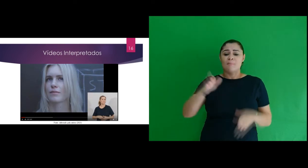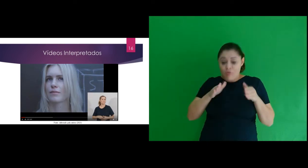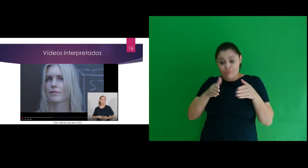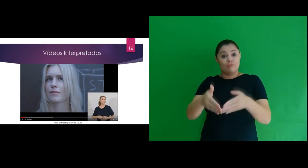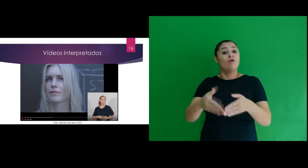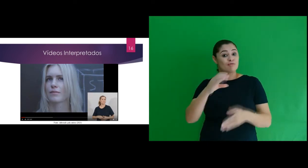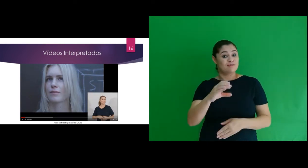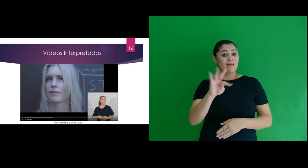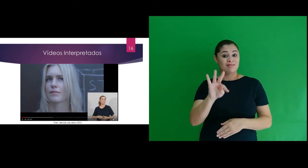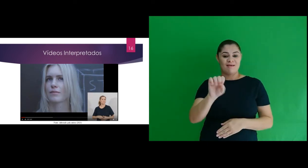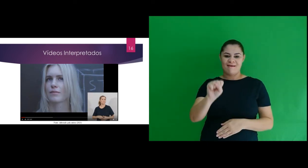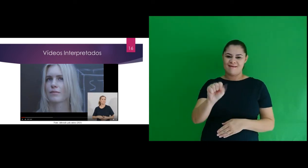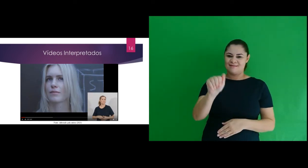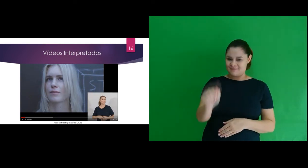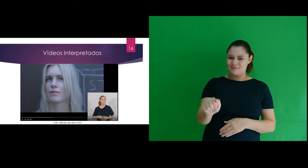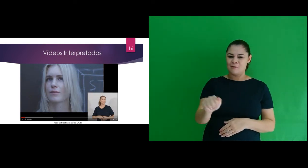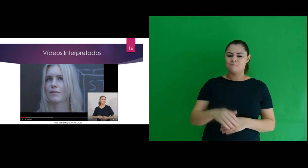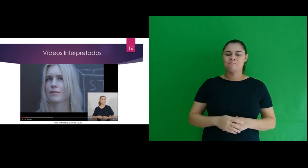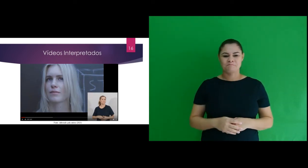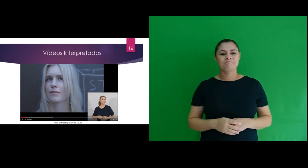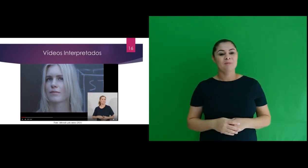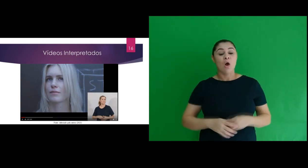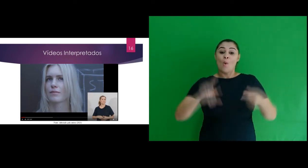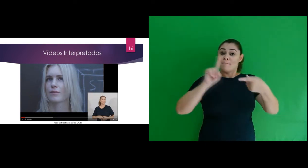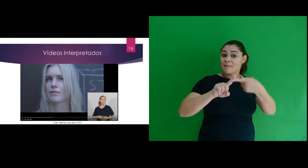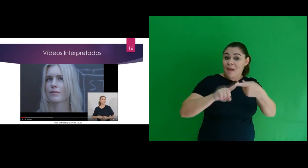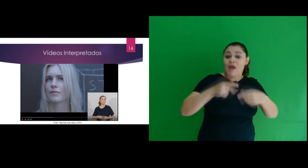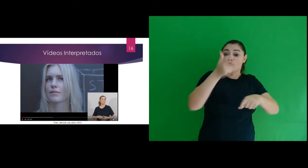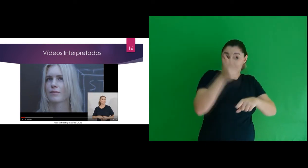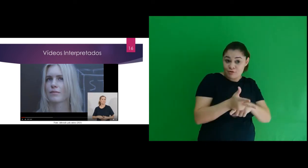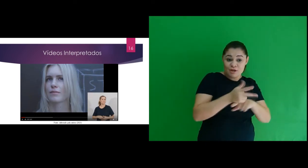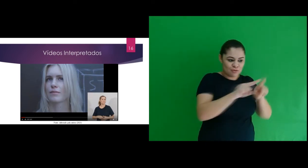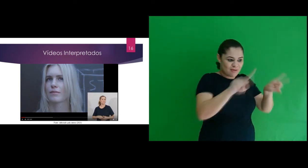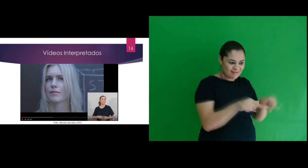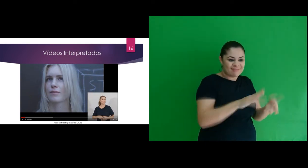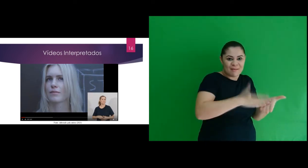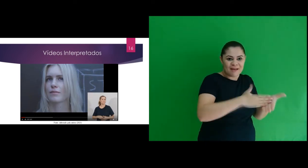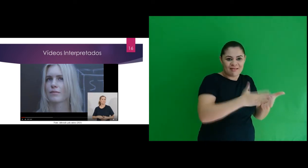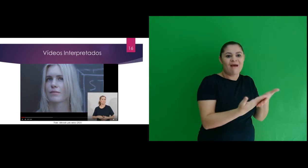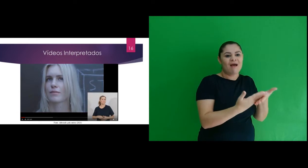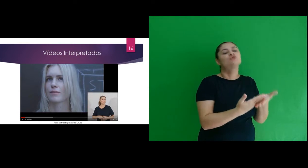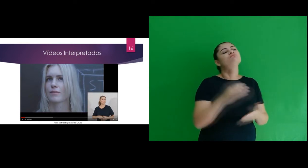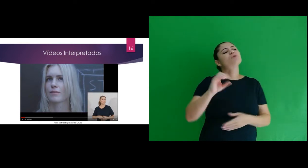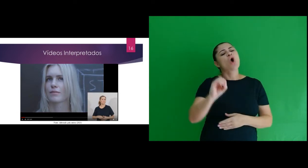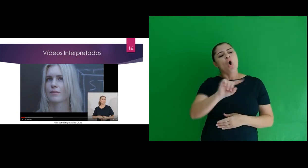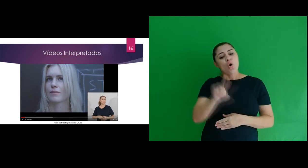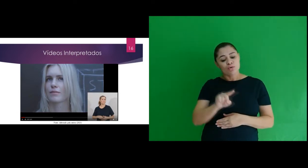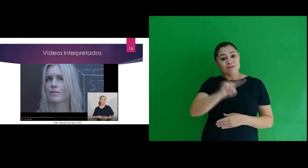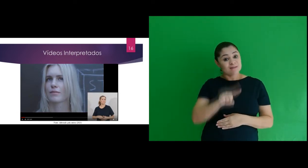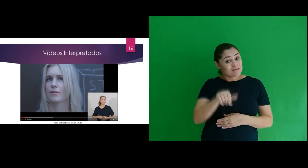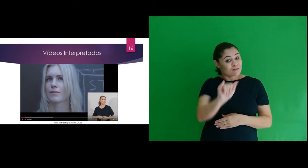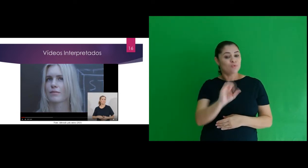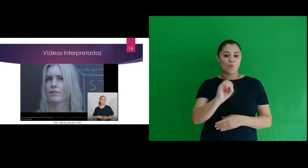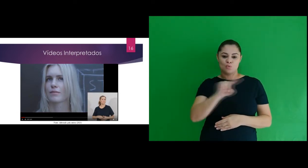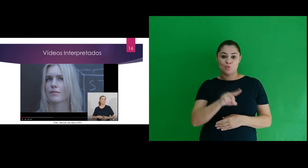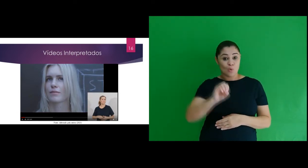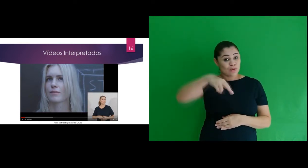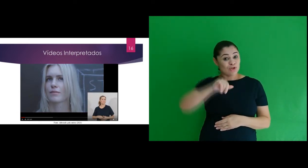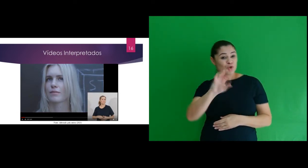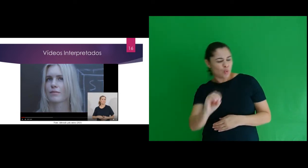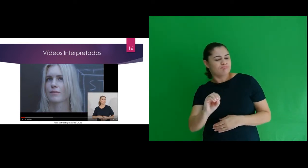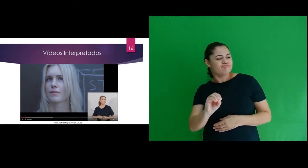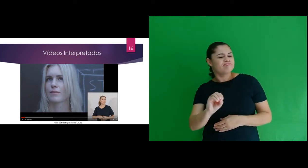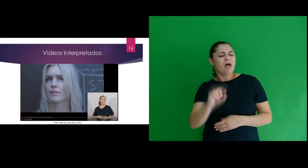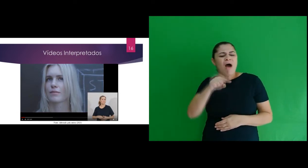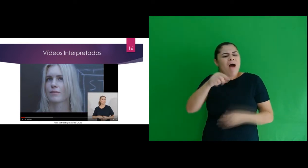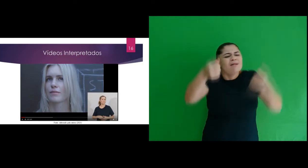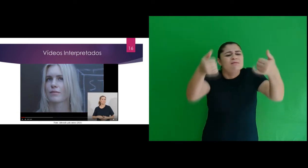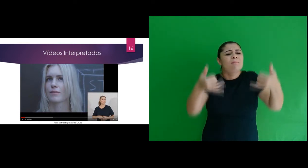com a saúde humana, priorizando a abordagem CTSA. O primeiro vídeo interpretado foi o Ozzy Ozônio: